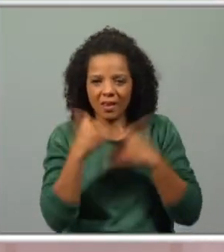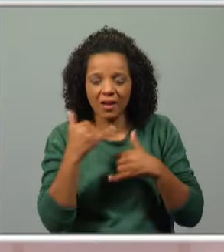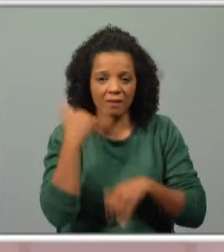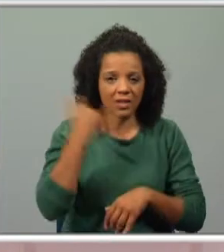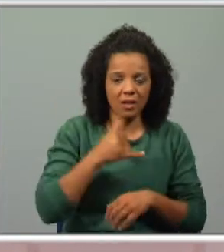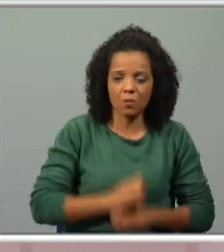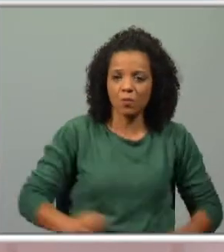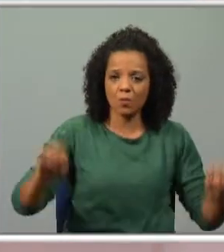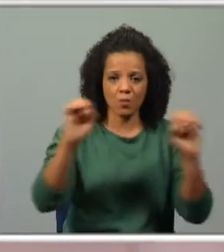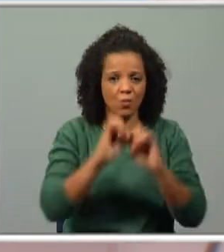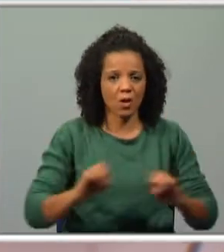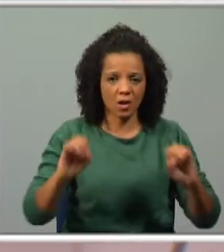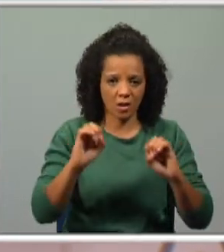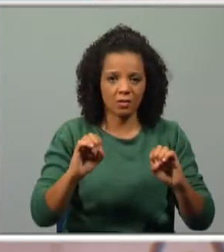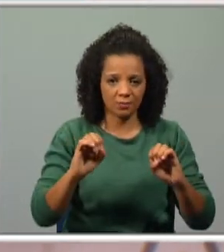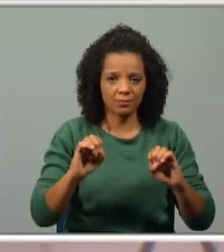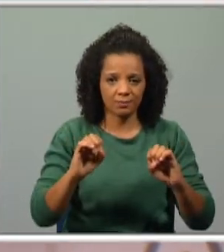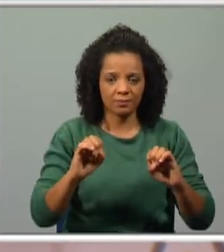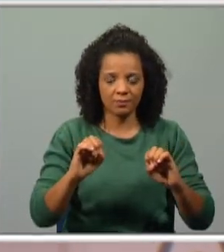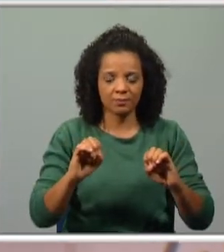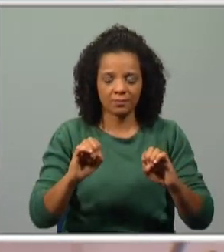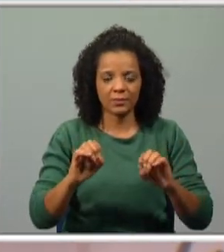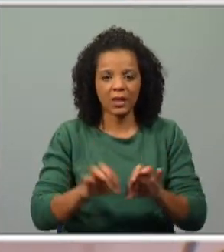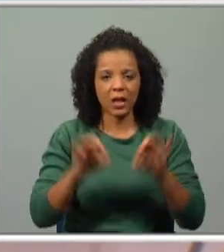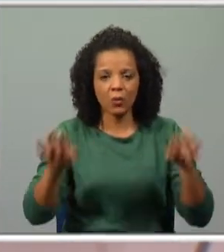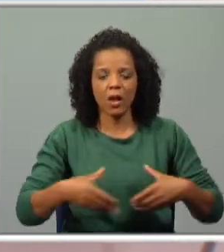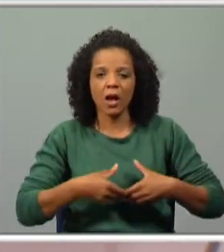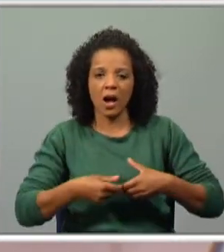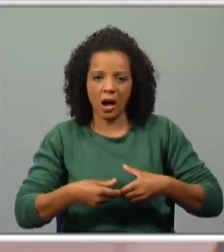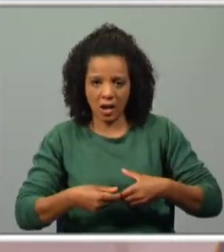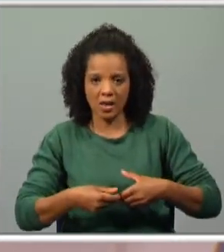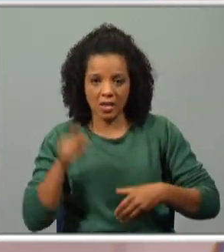exatamente o que aconteceu com a águia que se sacrificou de maneira tão 老鷹到底發生了什麼誰犧牲了這麼多